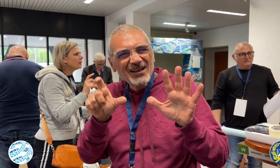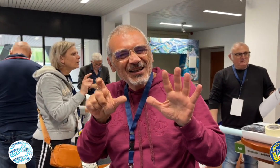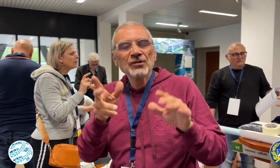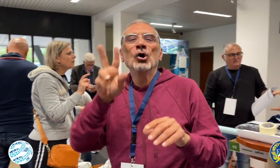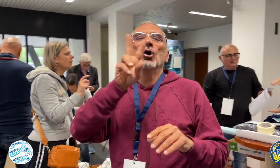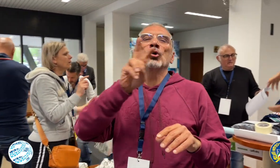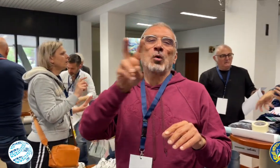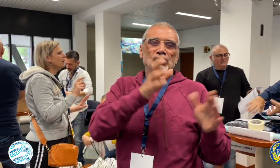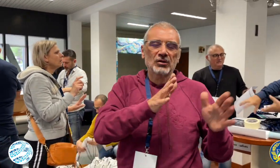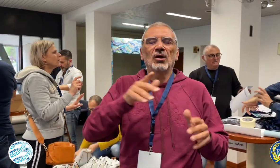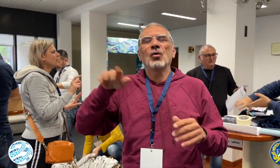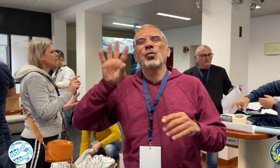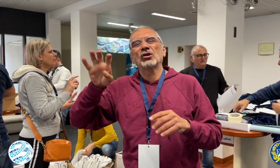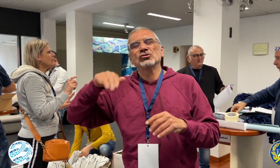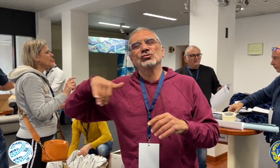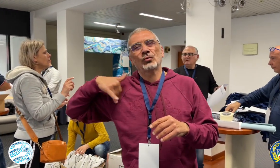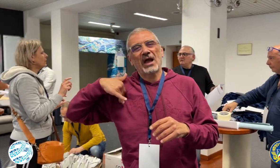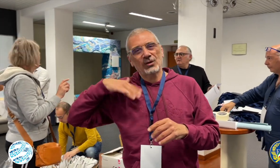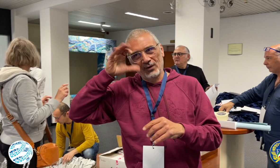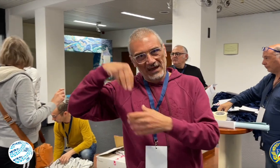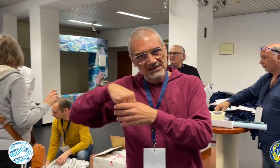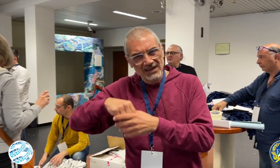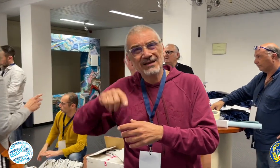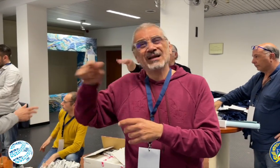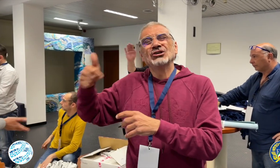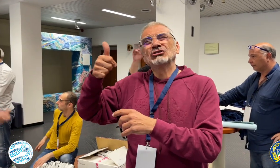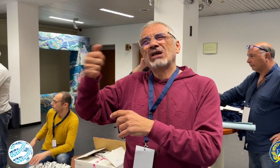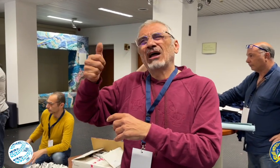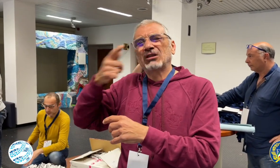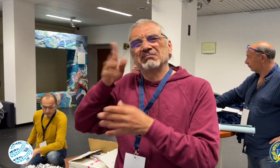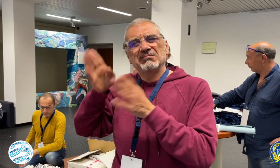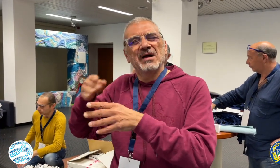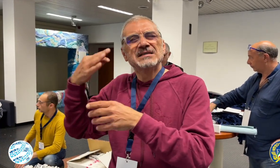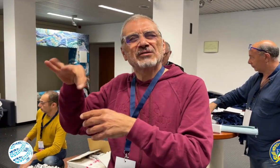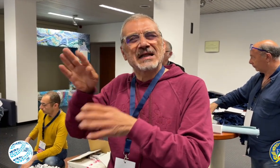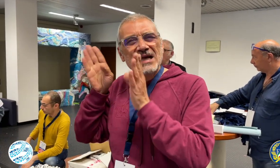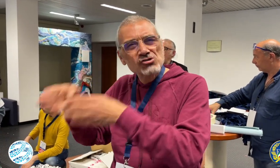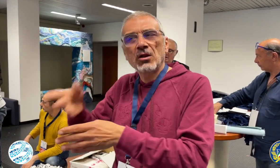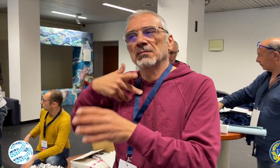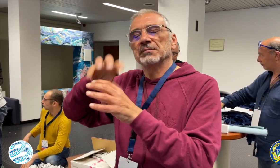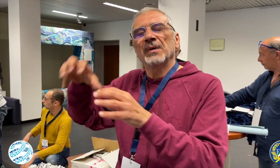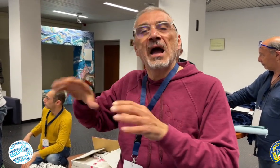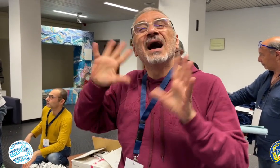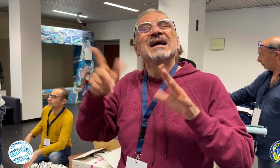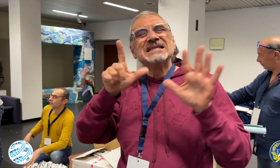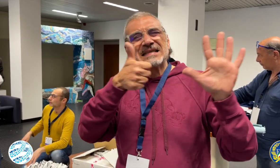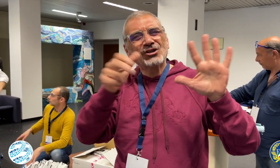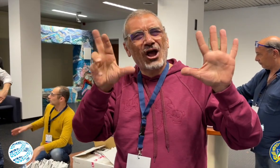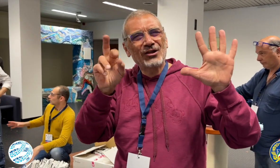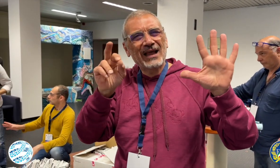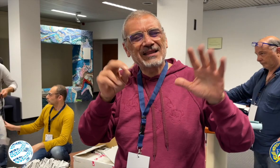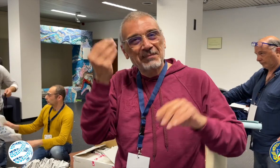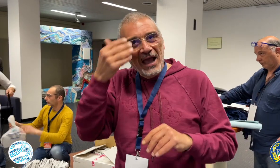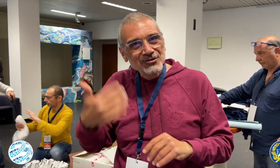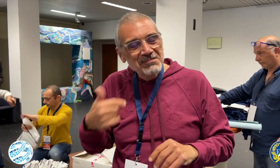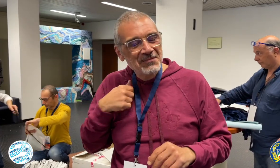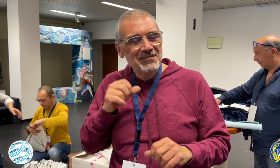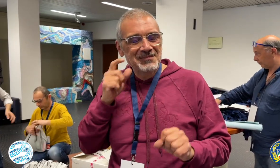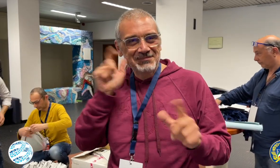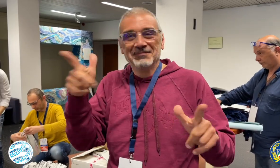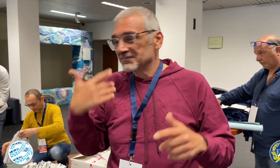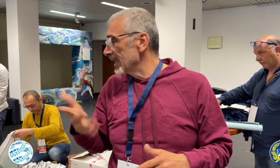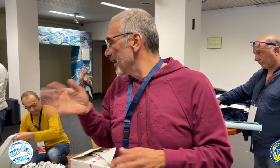quattrocento delle quali sono studenti dell’UniCAL, un centinaio specializzandi, non ci saremmo mai aspettati questi numeri!